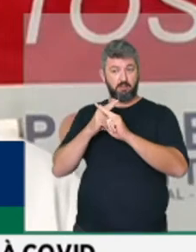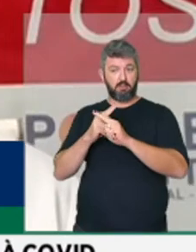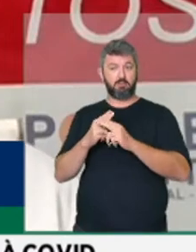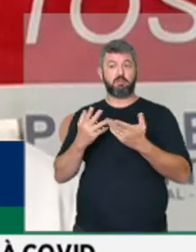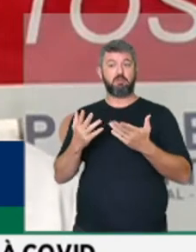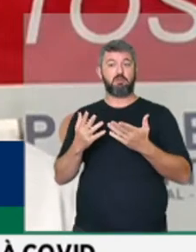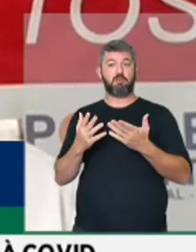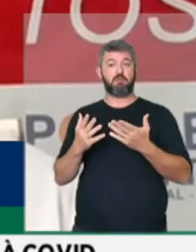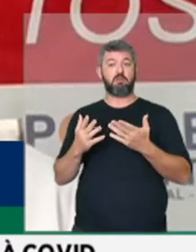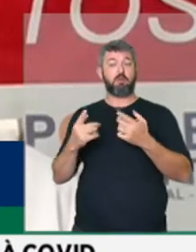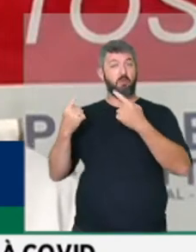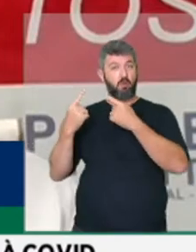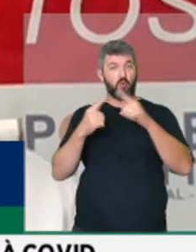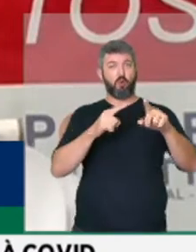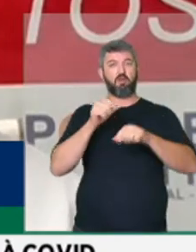SEM PARAR UM DIA EM QUE PESE TODA A SITUAÇÃO DE